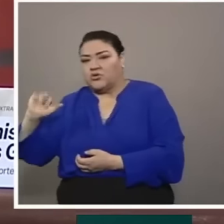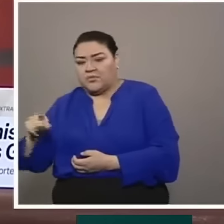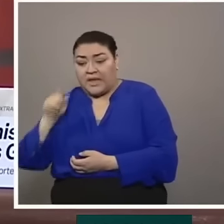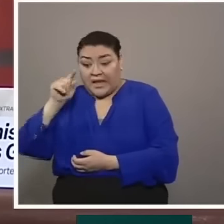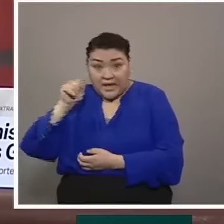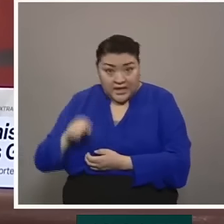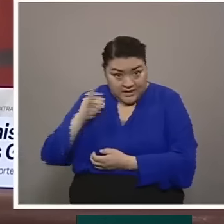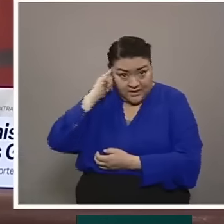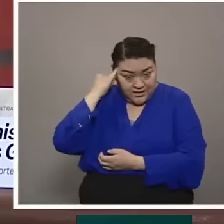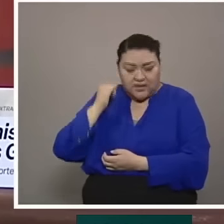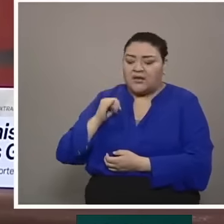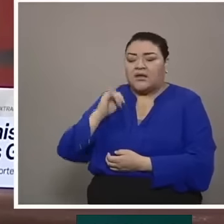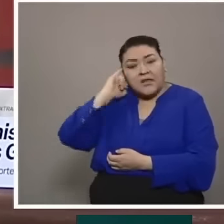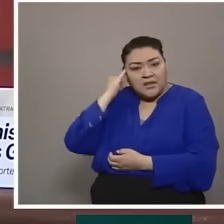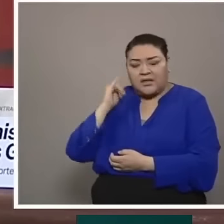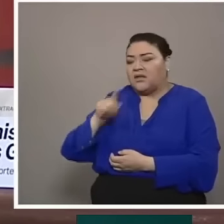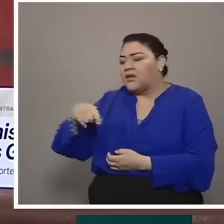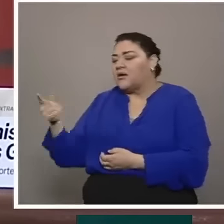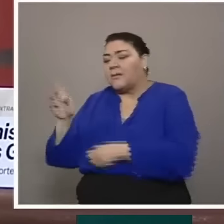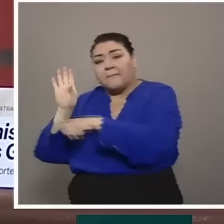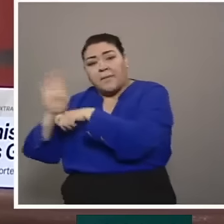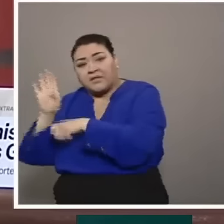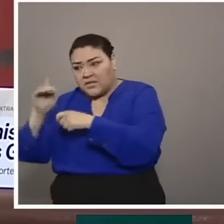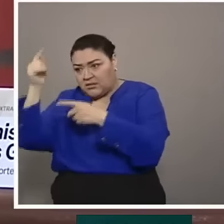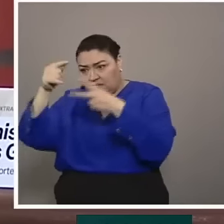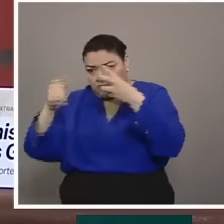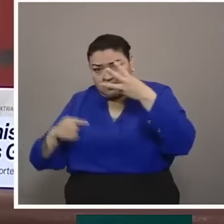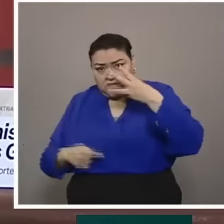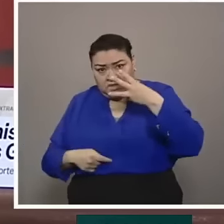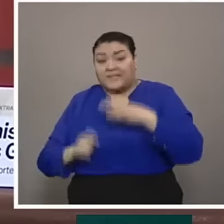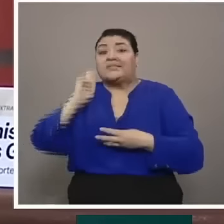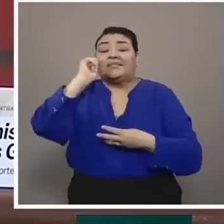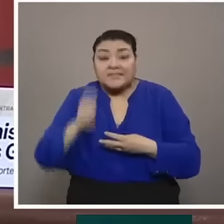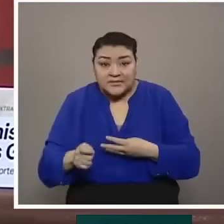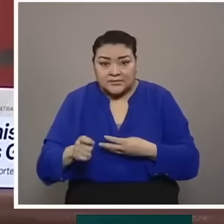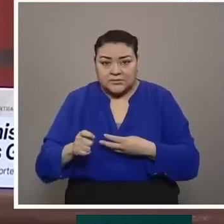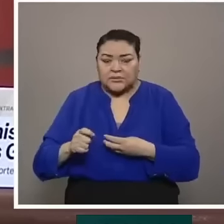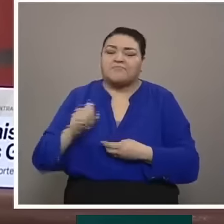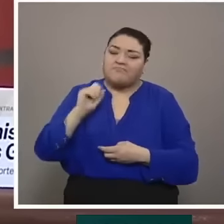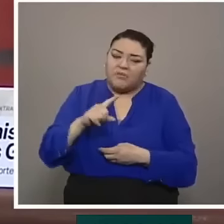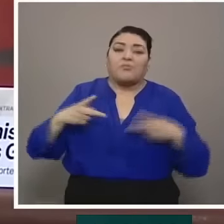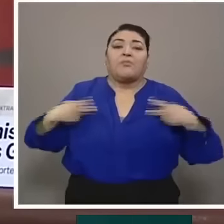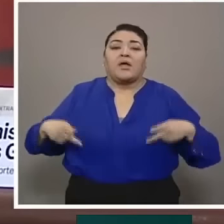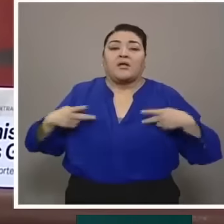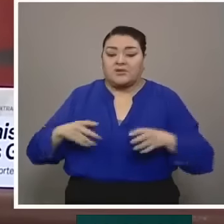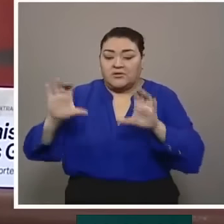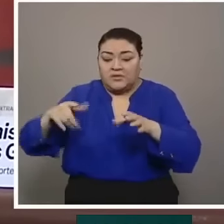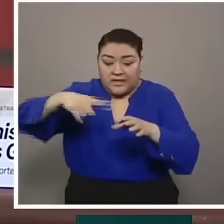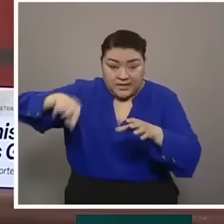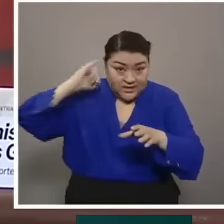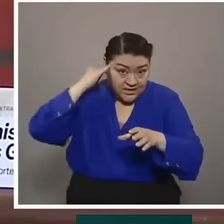contra Brasil, se ha sostenido que que la autonomía, las formas propias de organización y